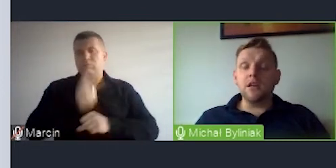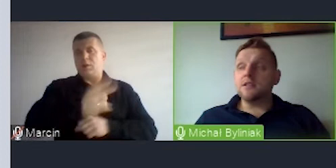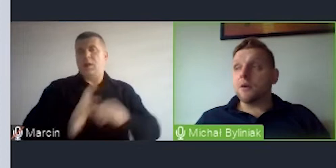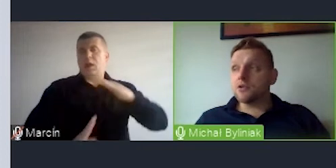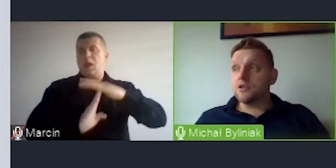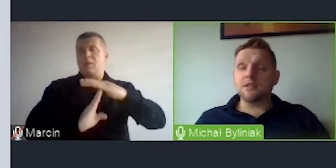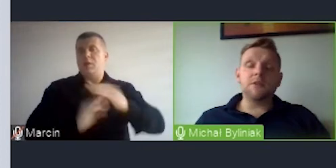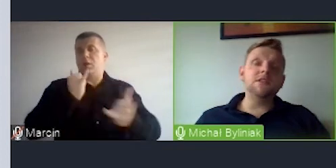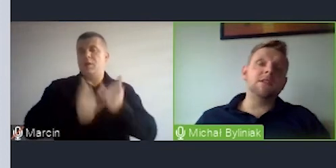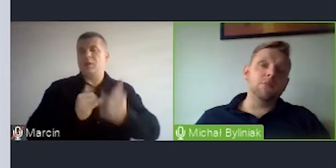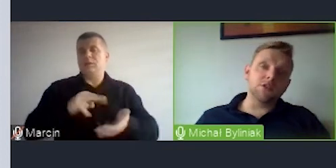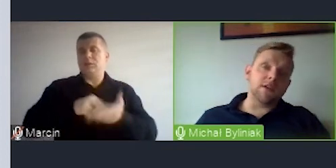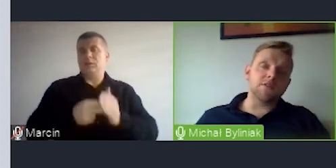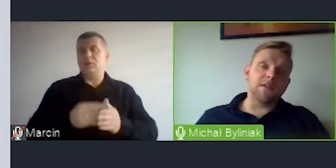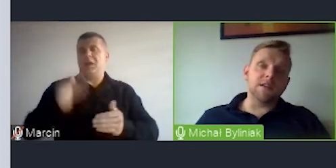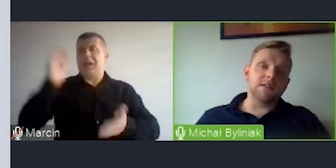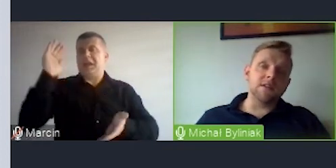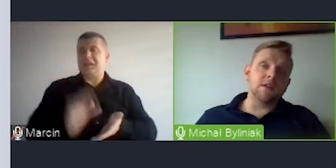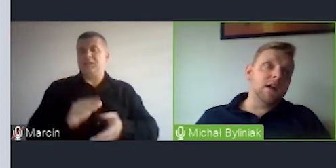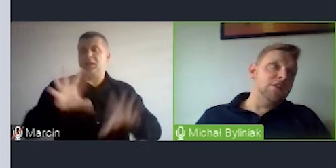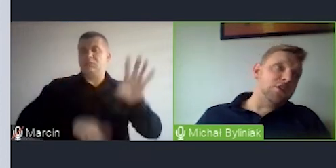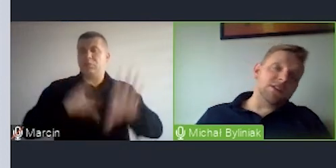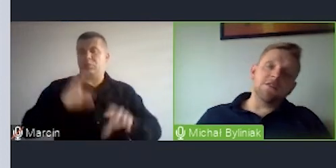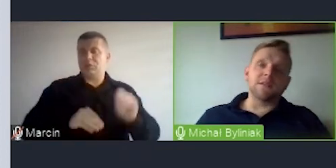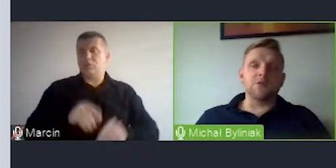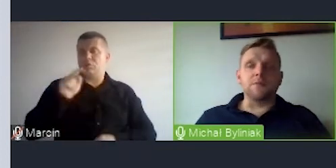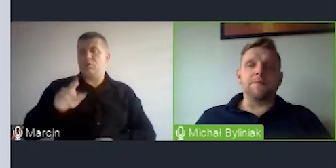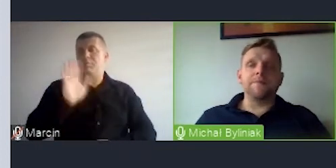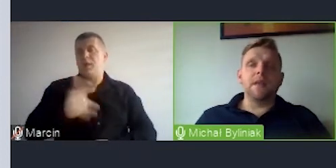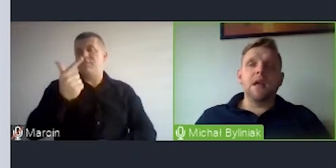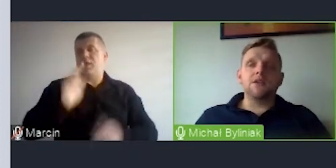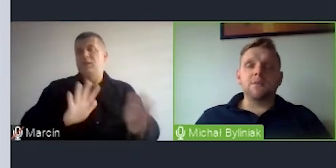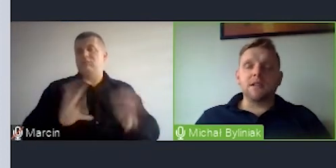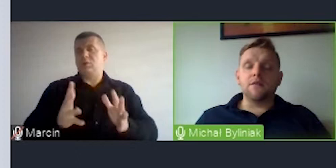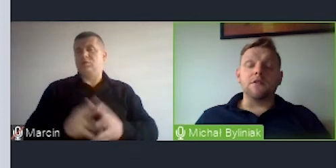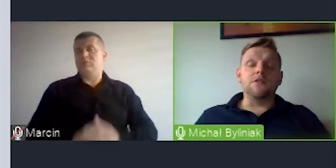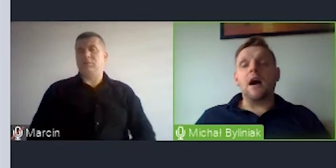Jeśli założyliście zbyt niski budżet na cross-financing to macie dwa sposoby, żeby z tego wyjść: